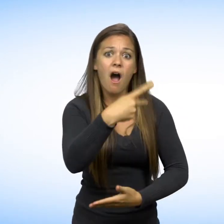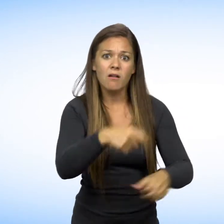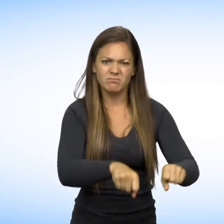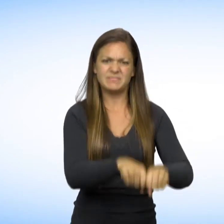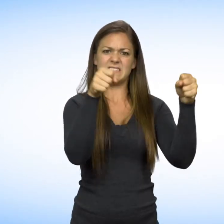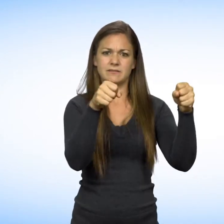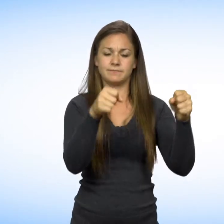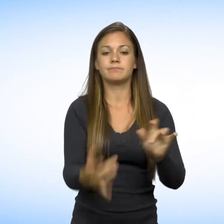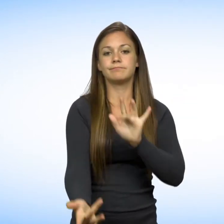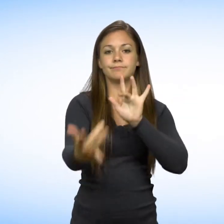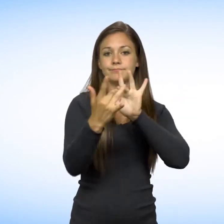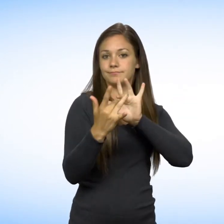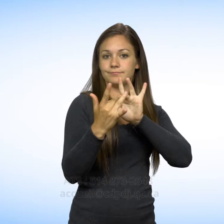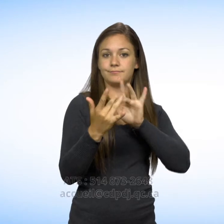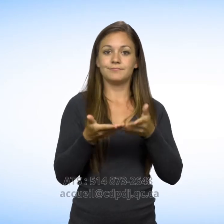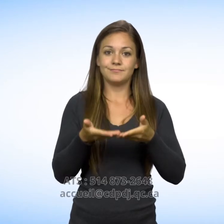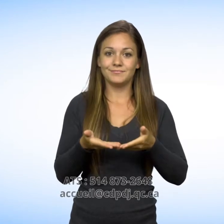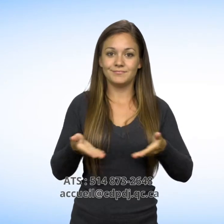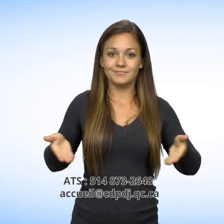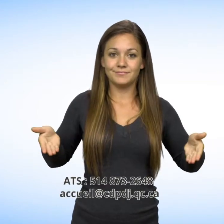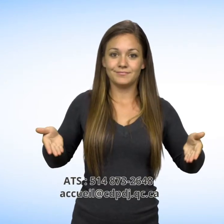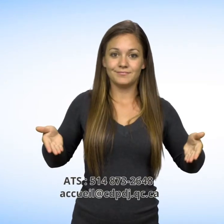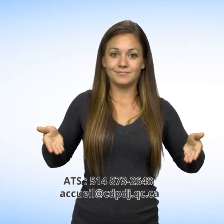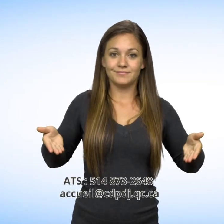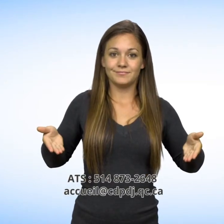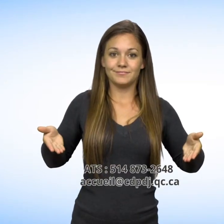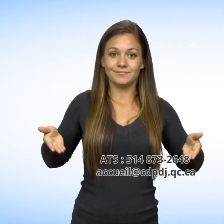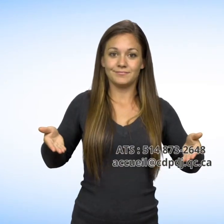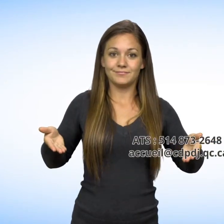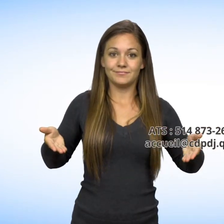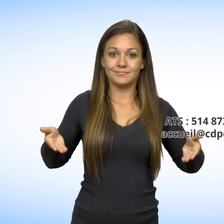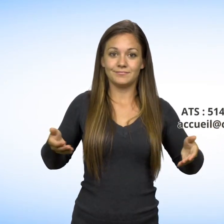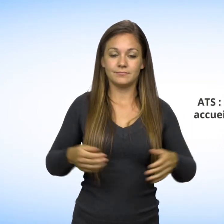Contactez-nous : Par ATS : 514 873-2648